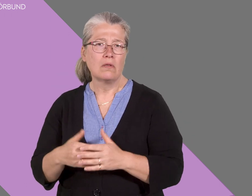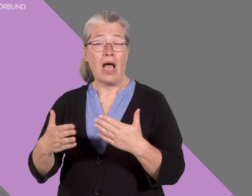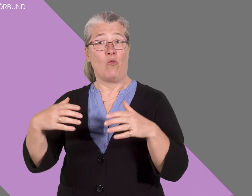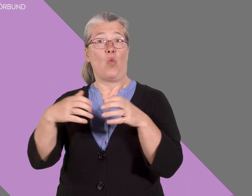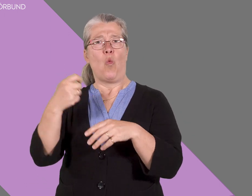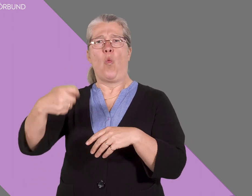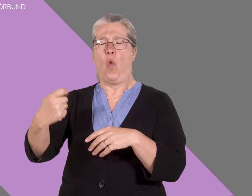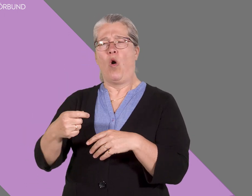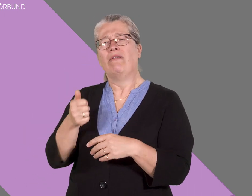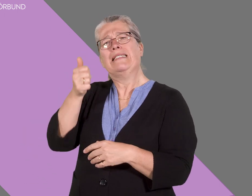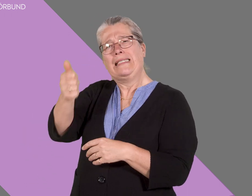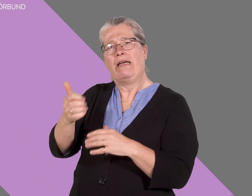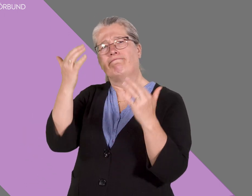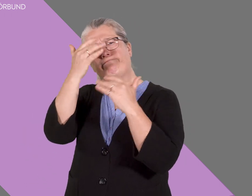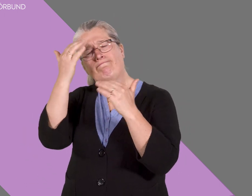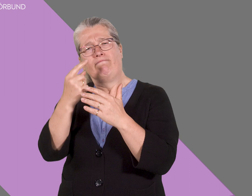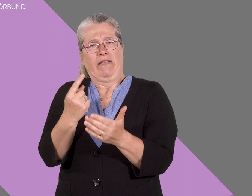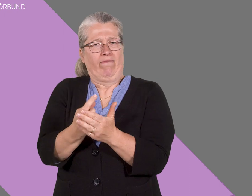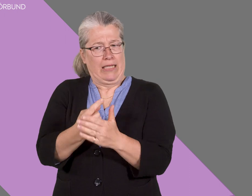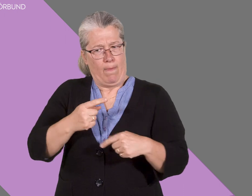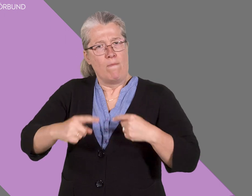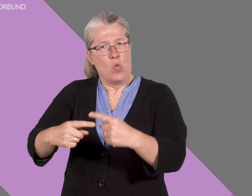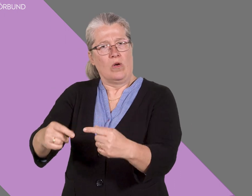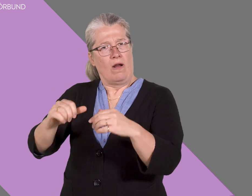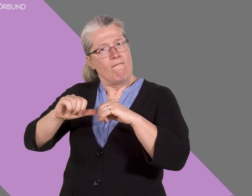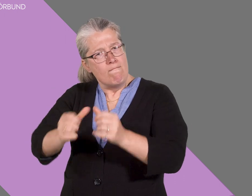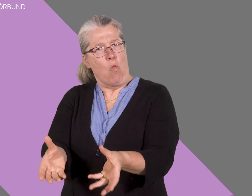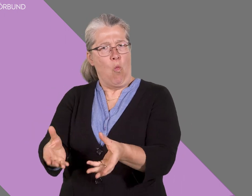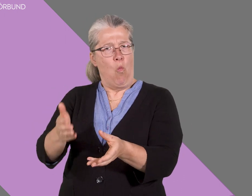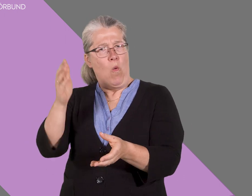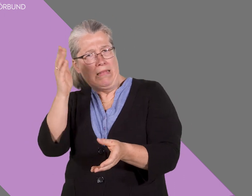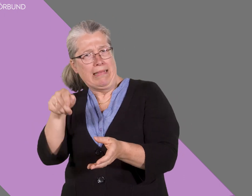Ordföranden själv anser att det är viktigt att ge processen tid -